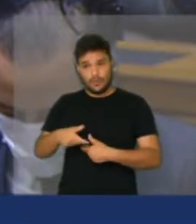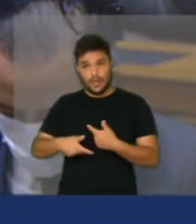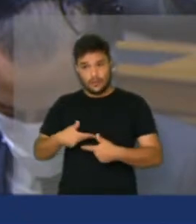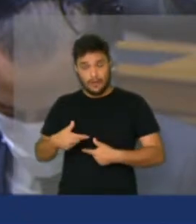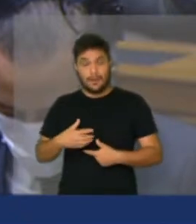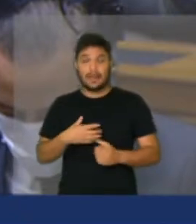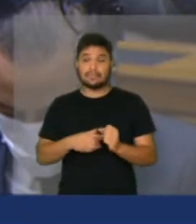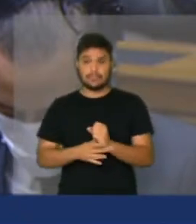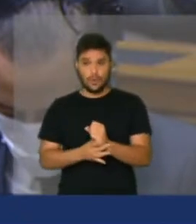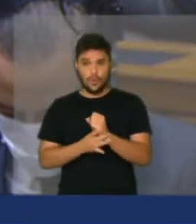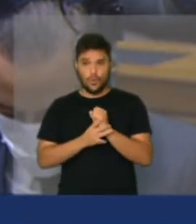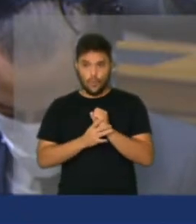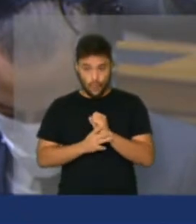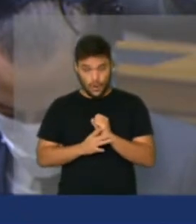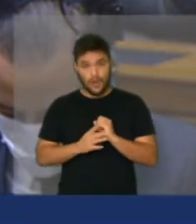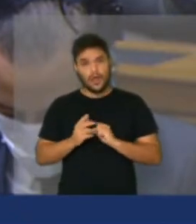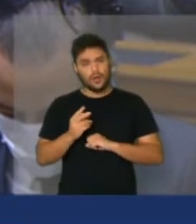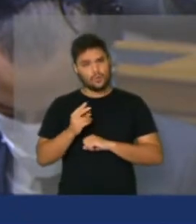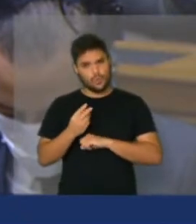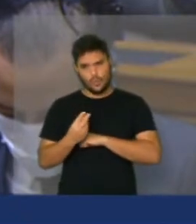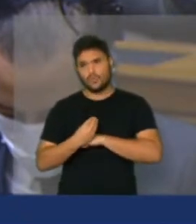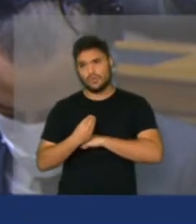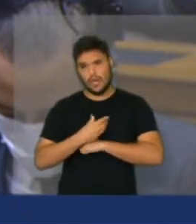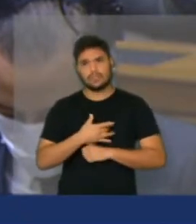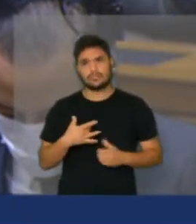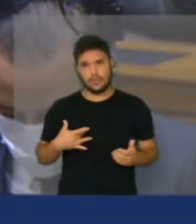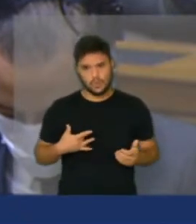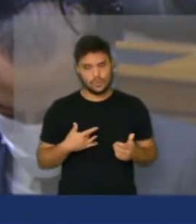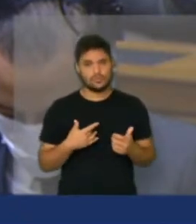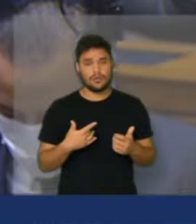SAÚDE, DANDO O DIREITO AO AFASTAMENTO NAQUELES CASOS QUE PRECISAM SER MANTIDOS AFASTADOS MAS ASSEGURANDO A